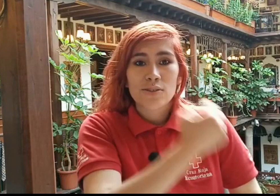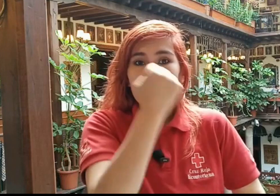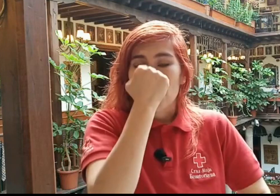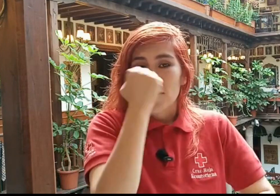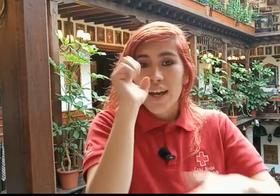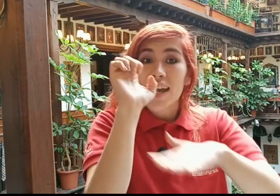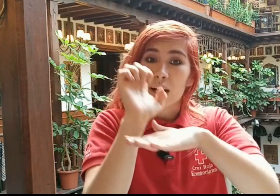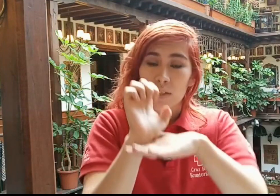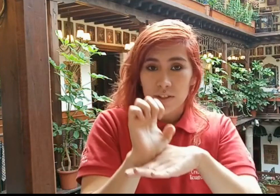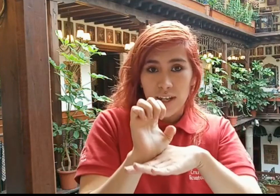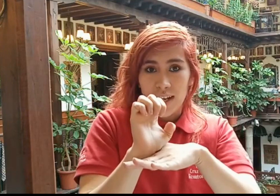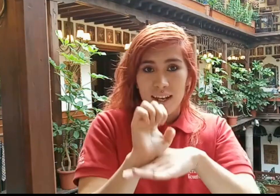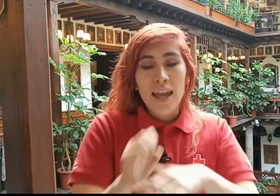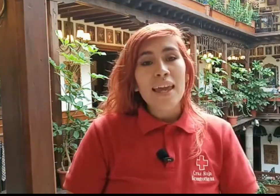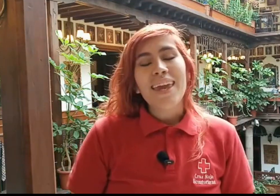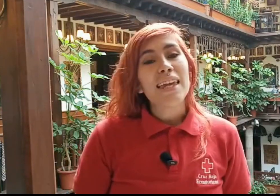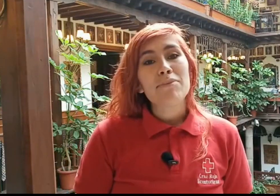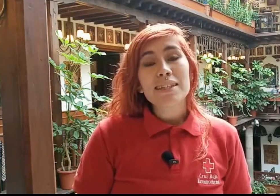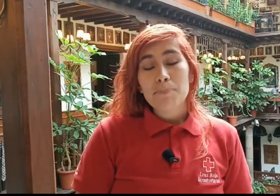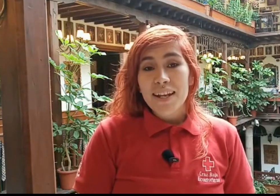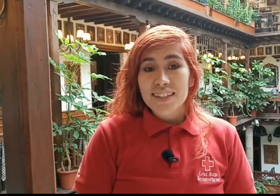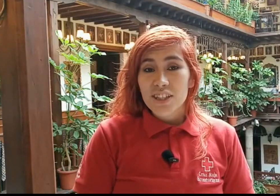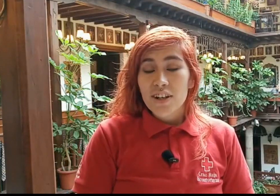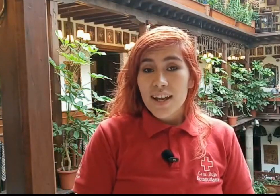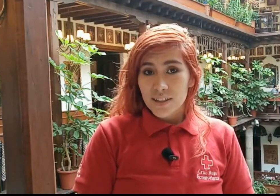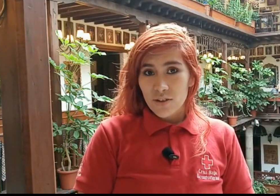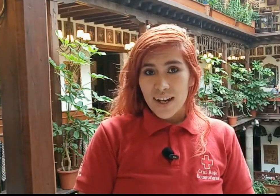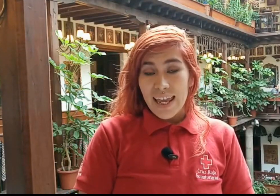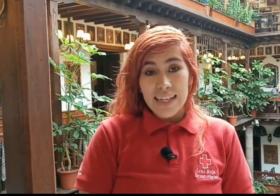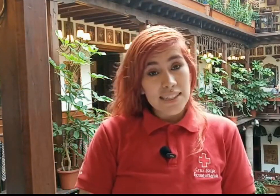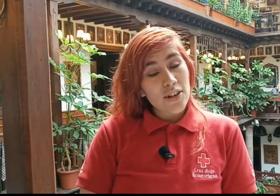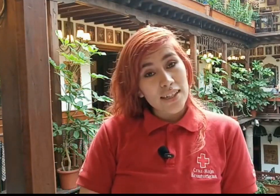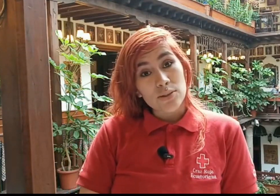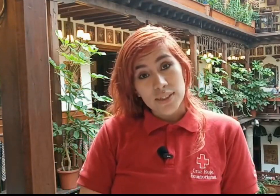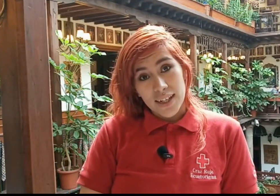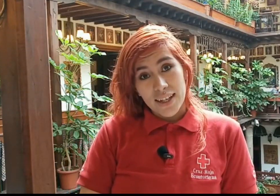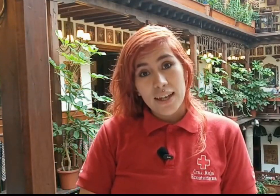roja ecuatoriana inspiración actual es lo que sucede en